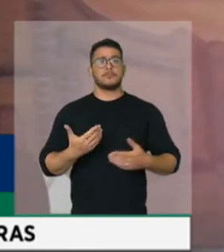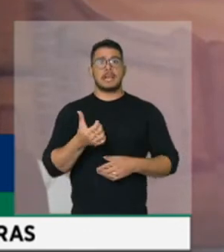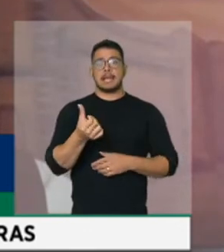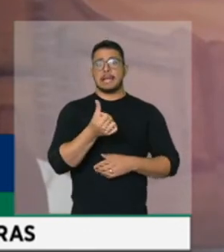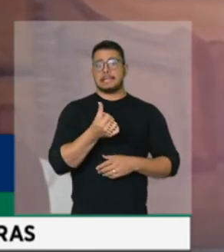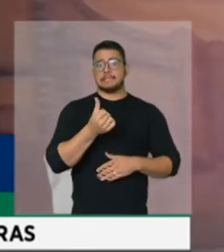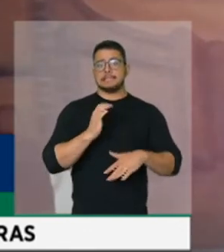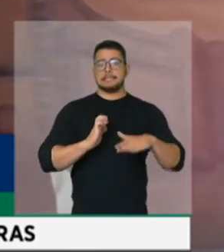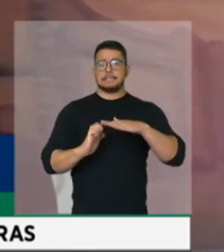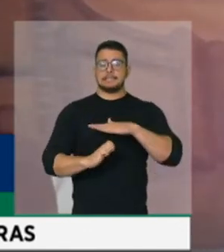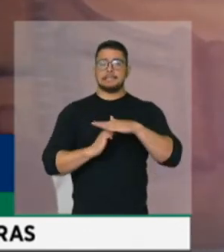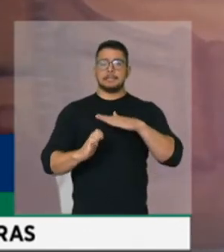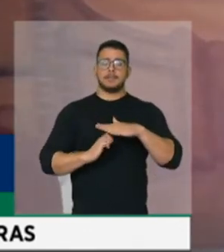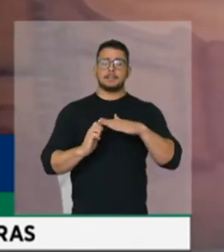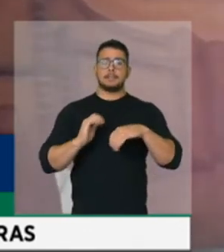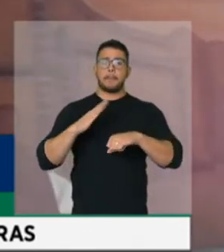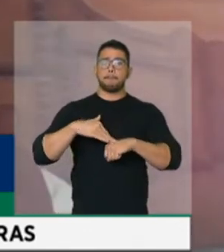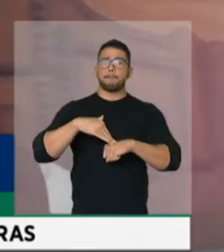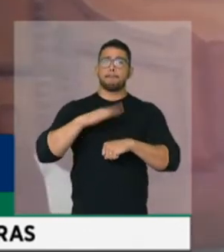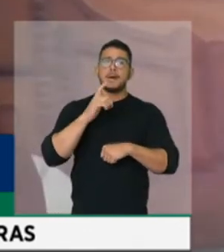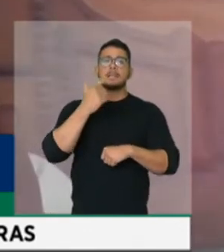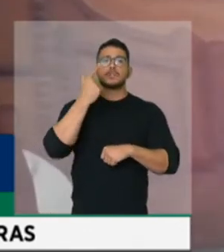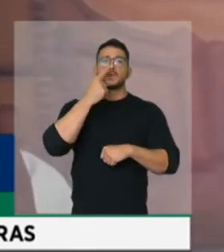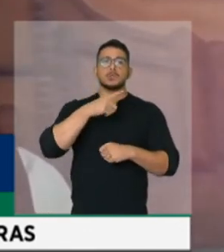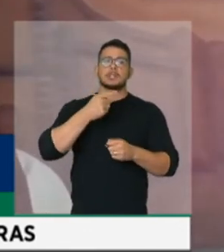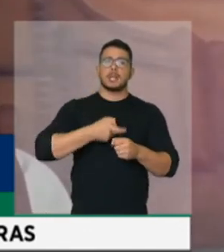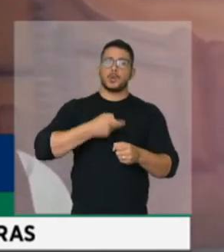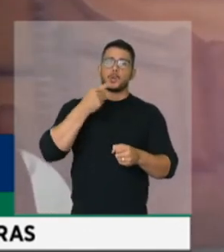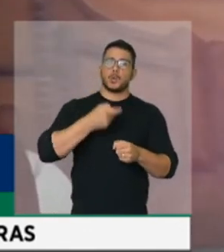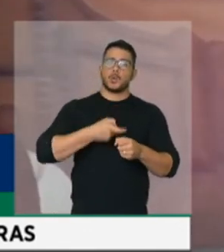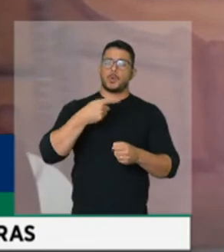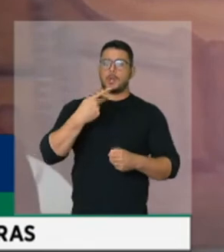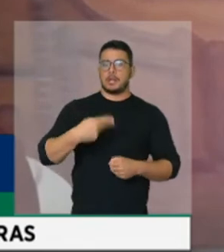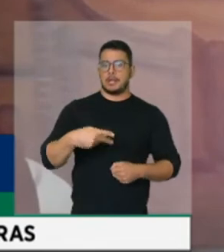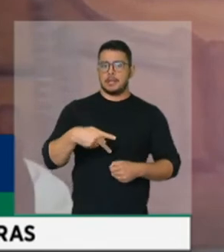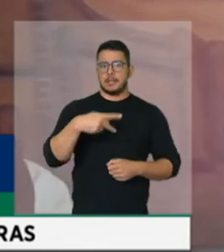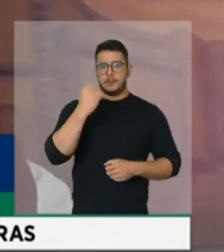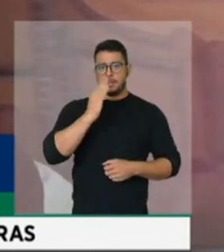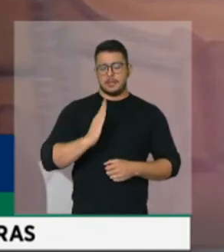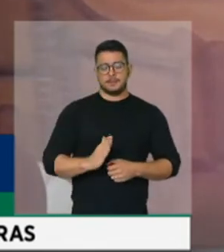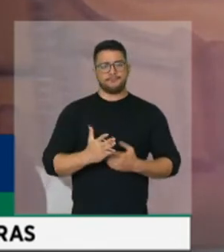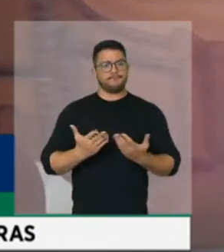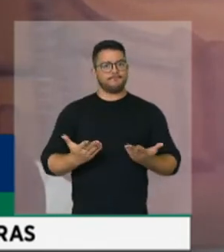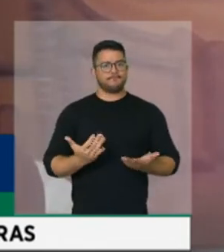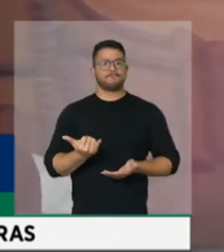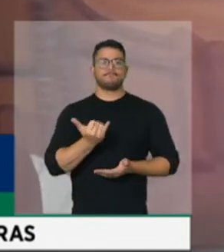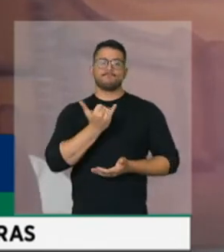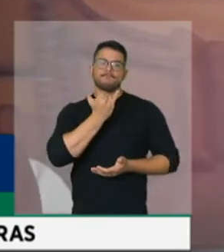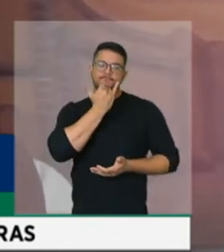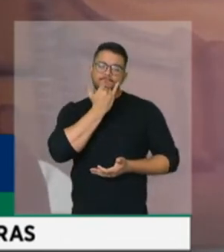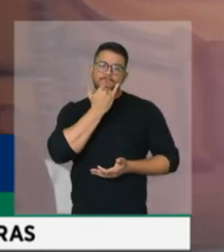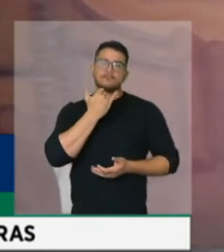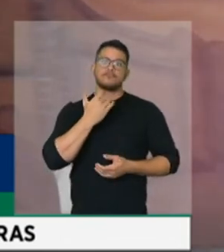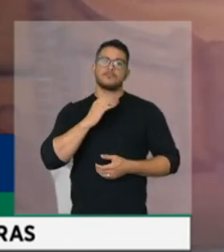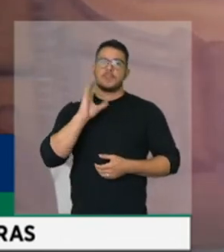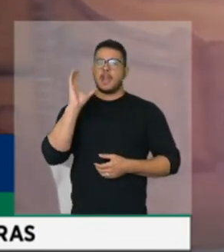PRA ENTREGAR UM PATRIMÔNIO ENERGÉTICO DO PAÍS, A MAIOR EMPRESA ENERGÉTICA DO PAÍS, A ELETROBRAS, DAS MAIORES DA